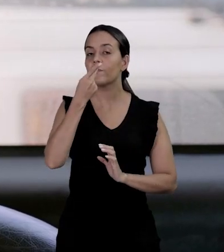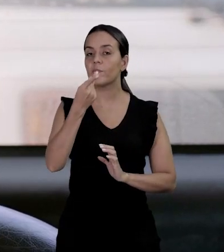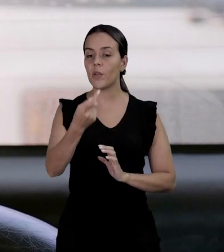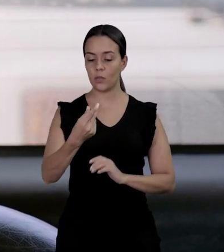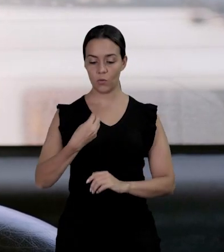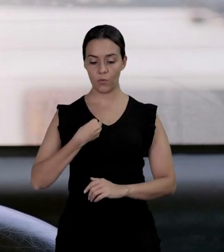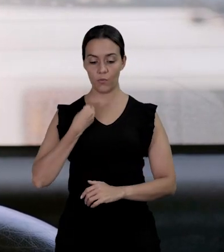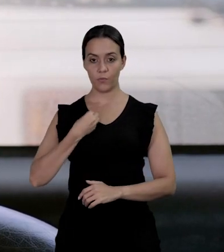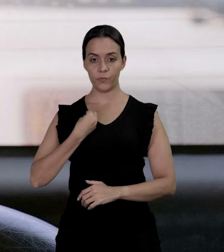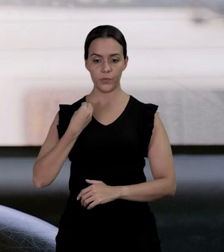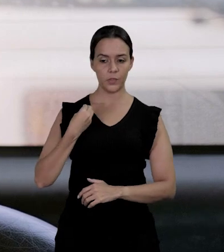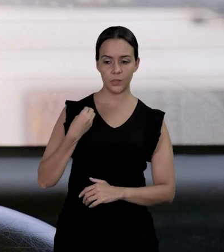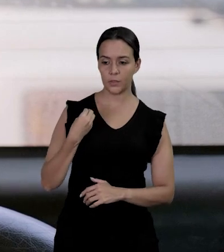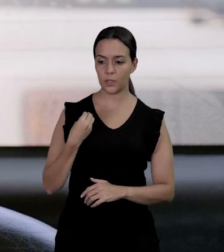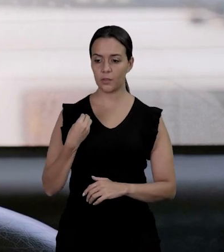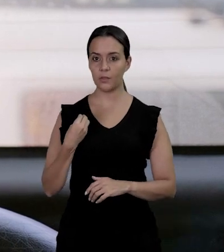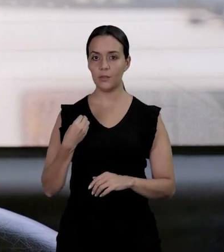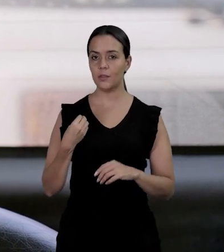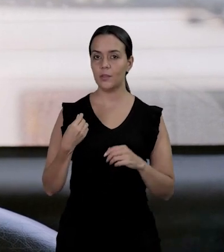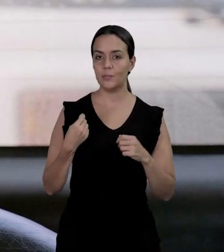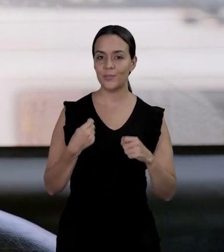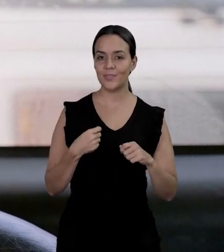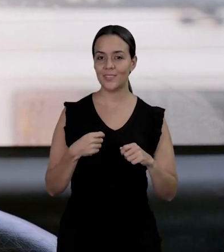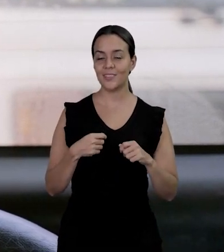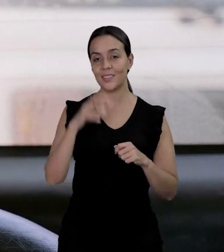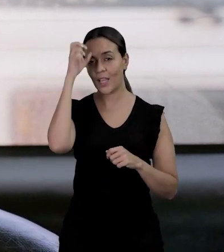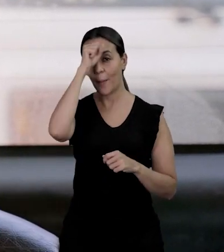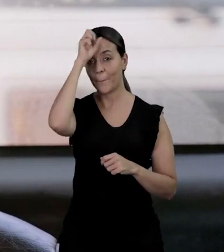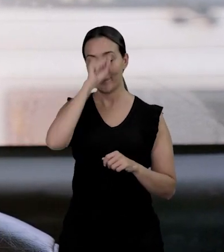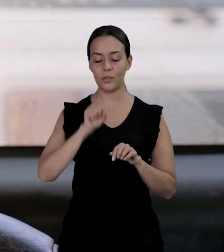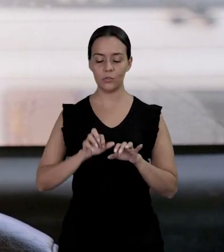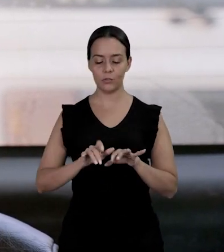que na própria vida, eles tocam piano, tocam violino, pintam.